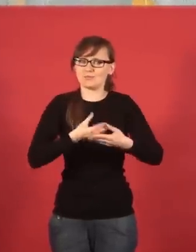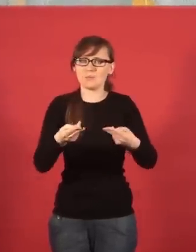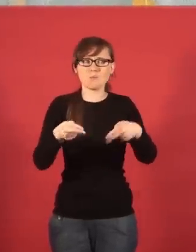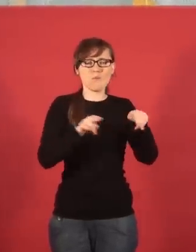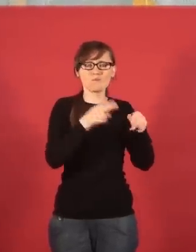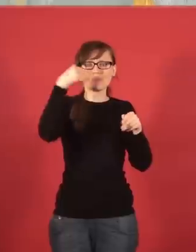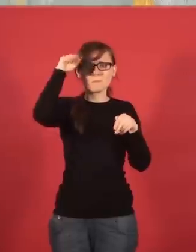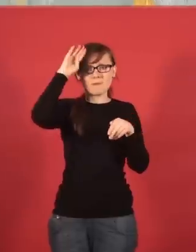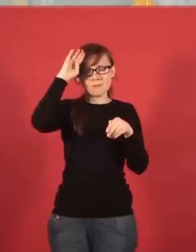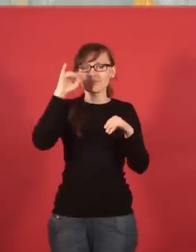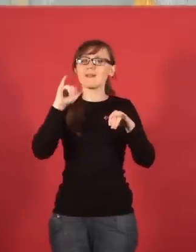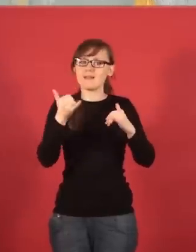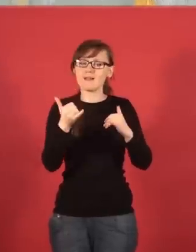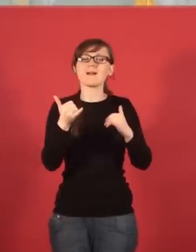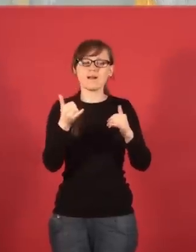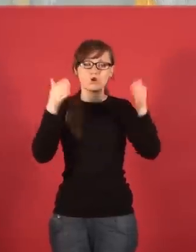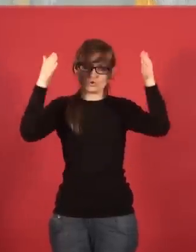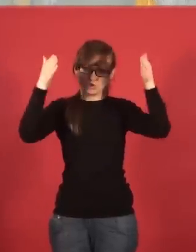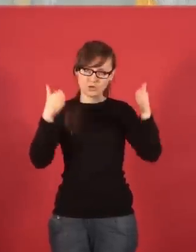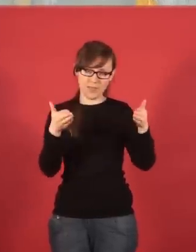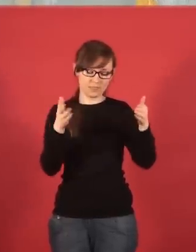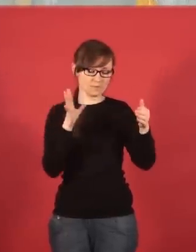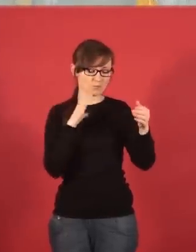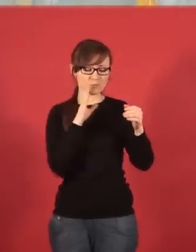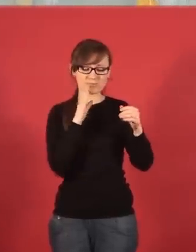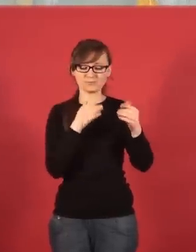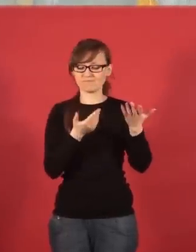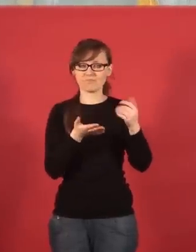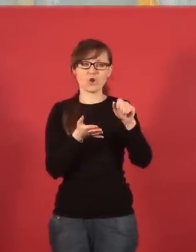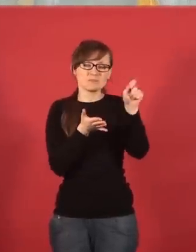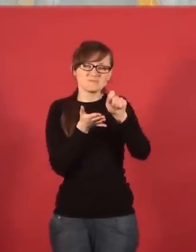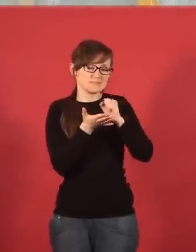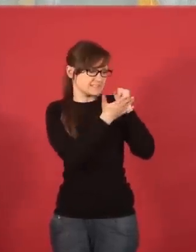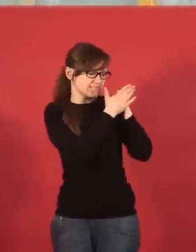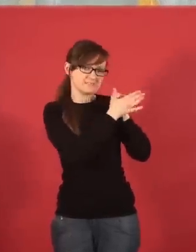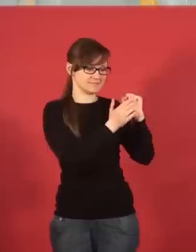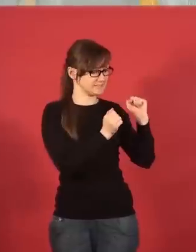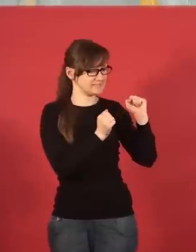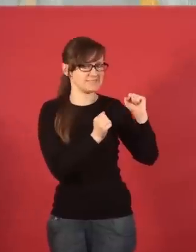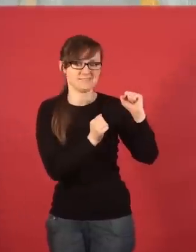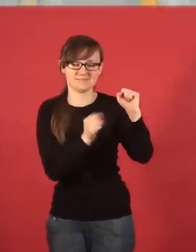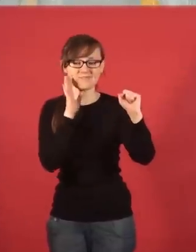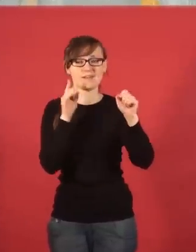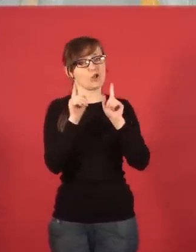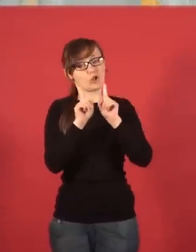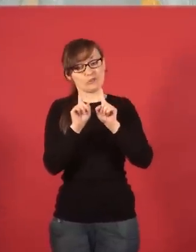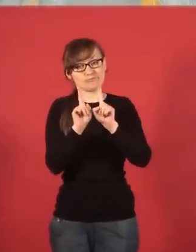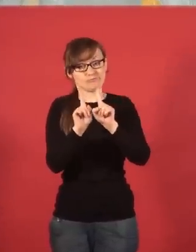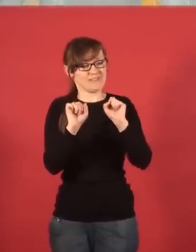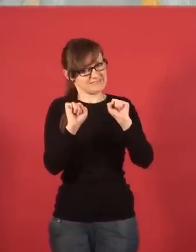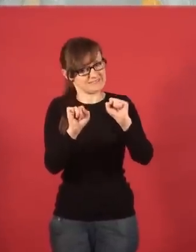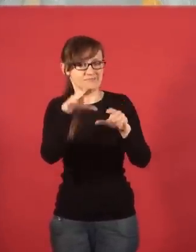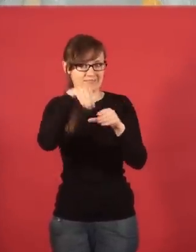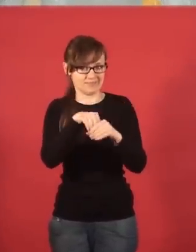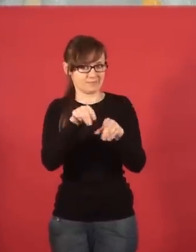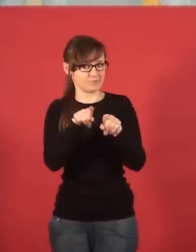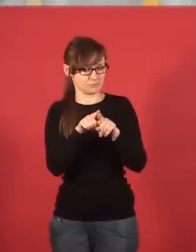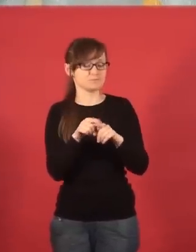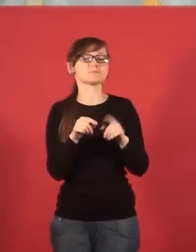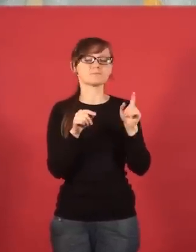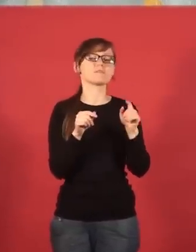Wędrowali dalej, żeby się nie zgubić robili znaki na ścianie.